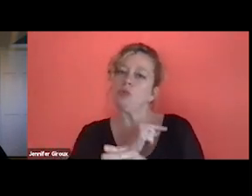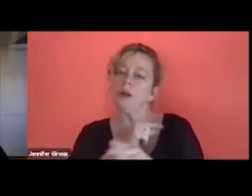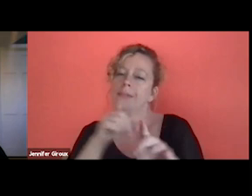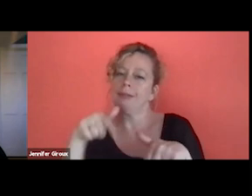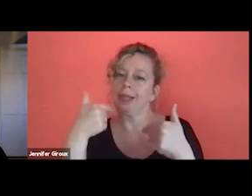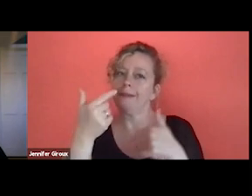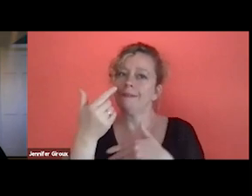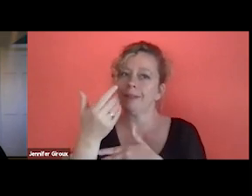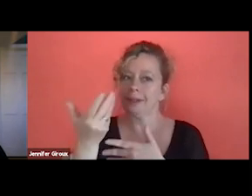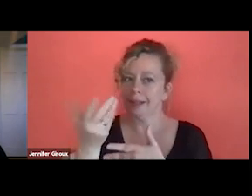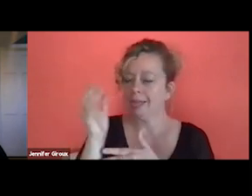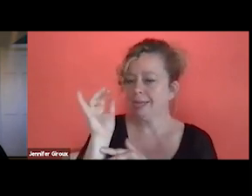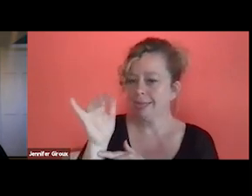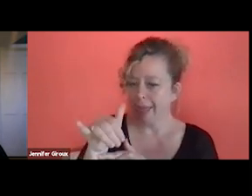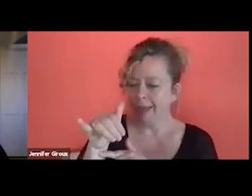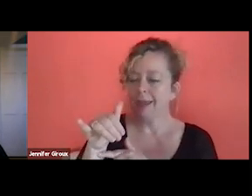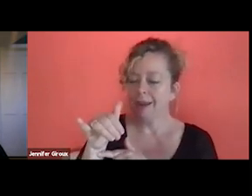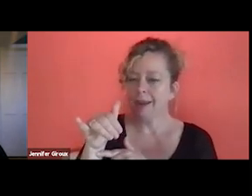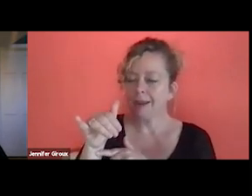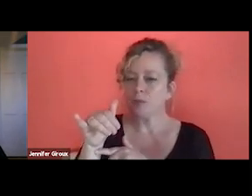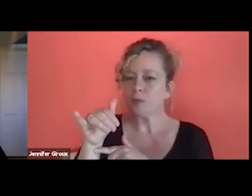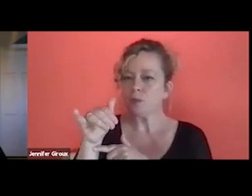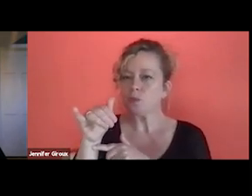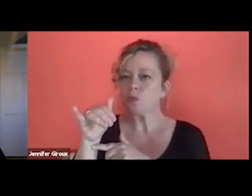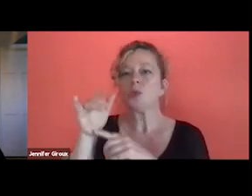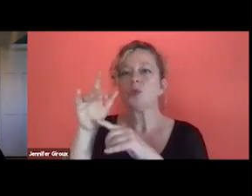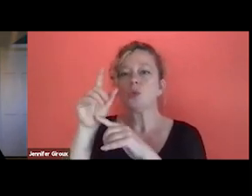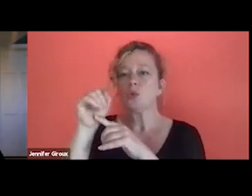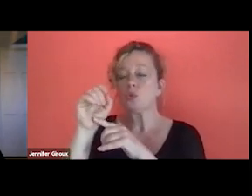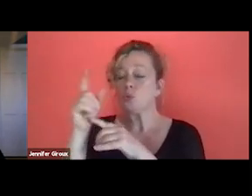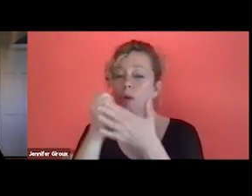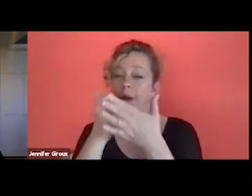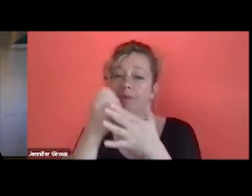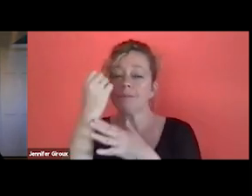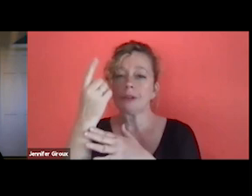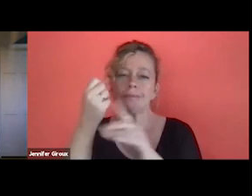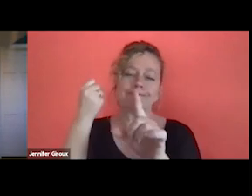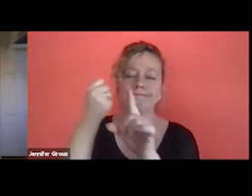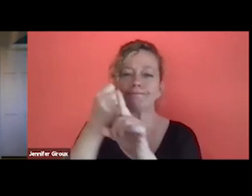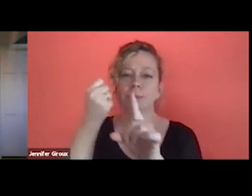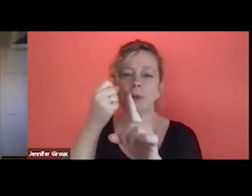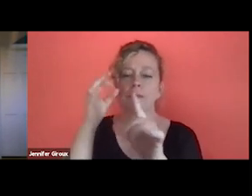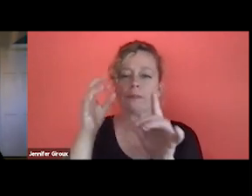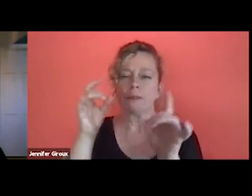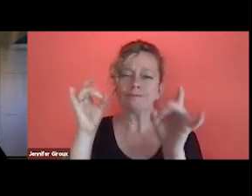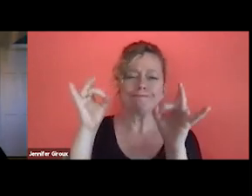Y esta es una herramienta básicamente para ayudar a comprender el impacto del trauma en el cuidador.